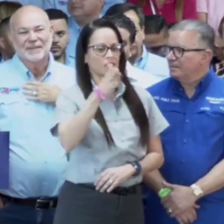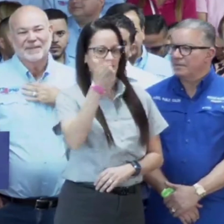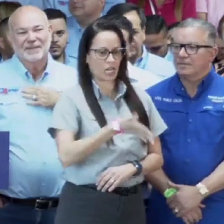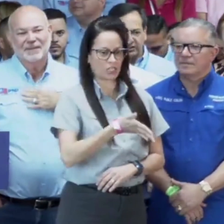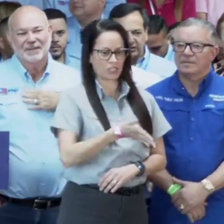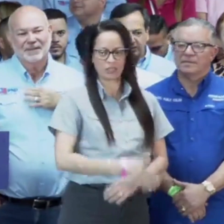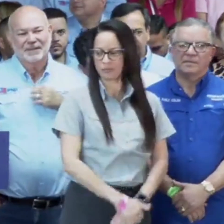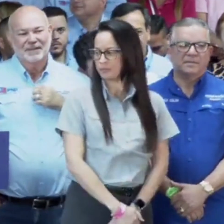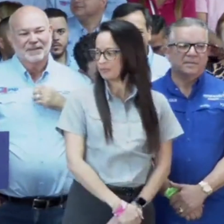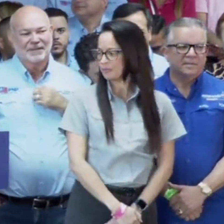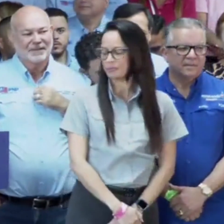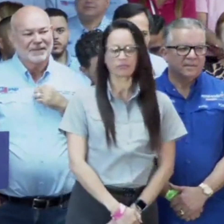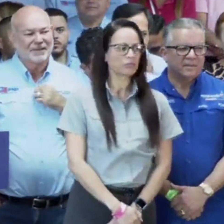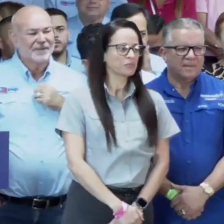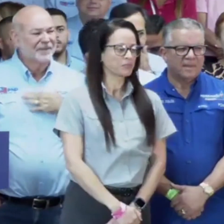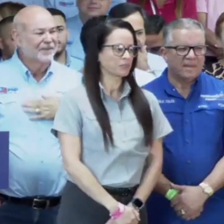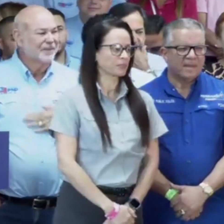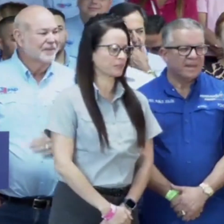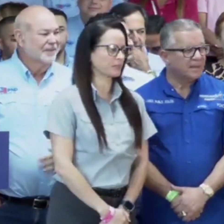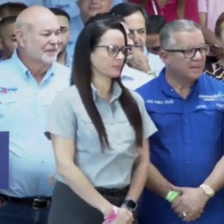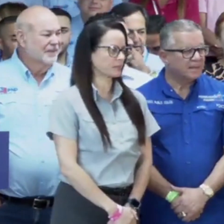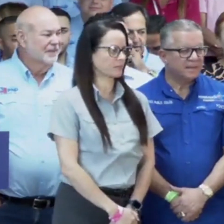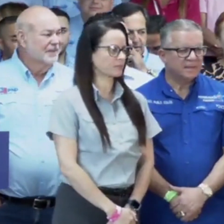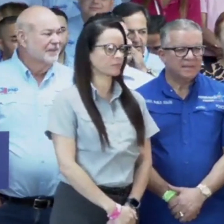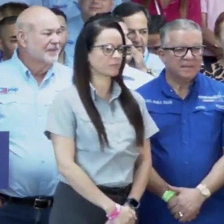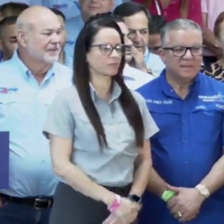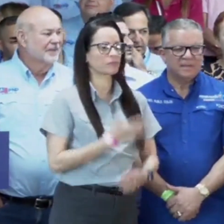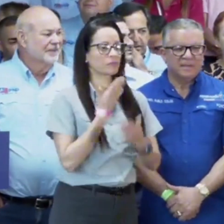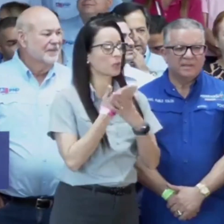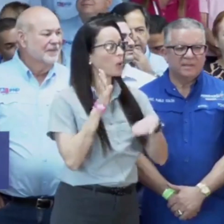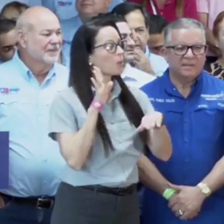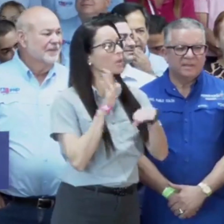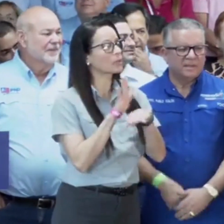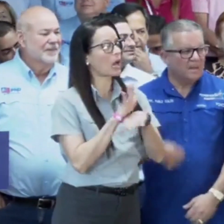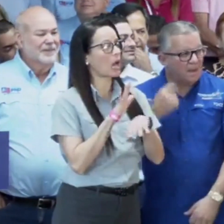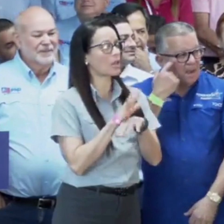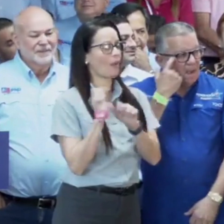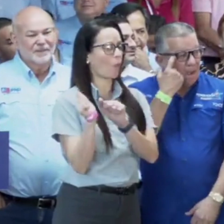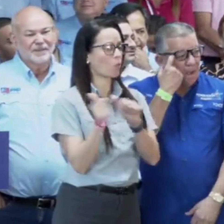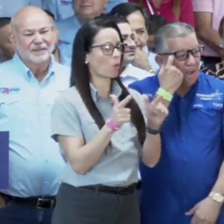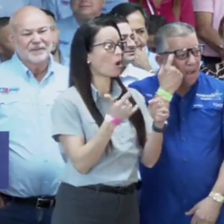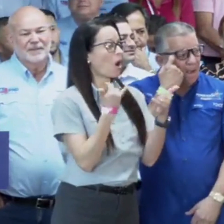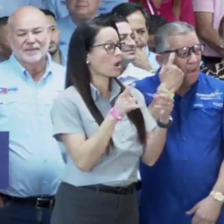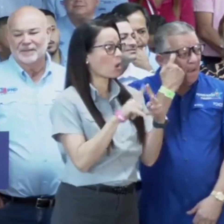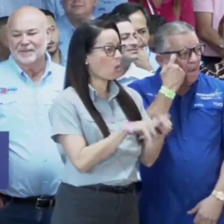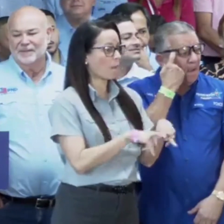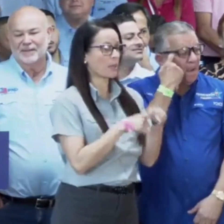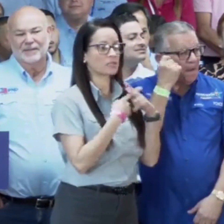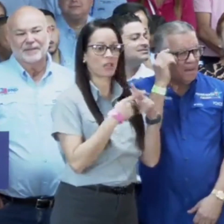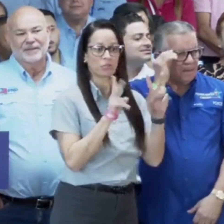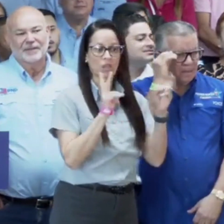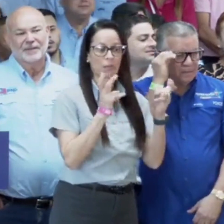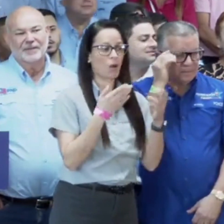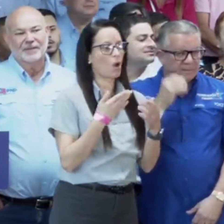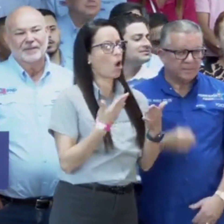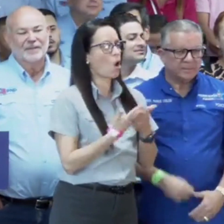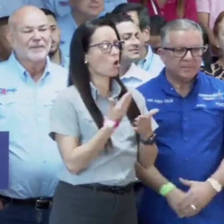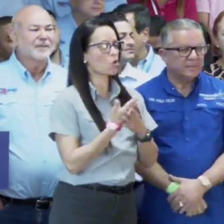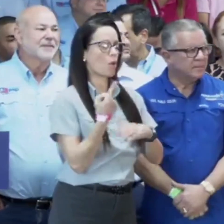parte de la conferencia de prensa de Jennifer González del pnp D hablaron una vez más